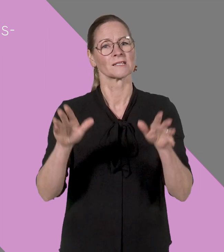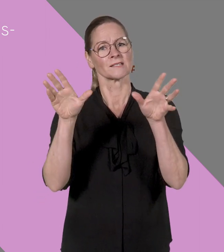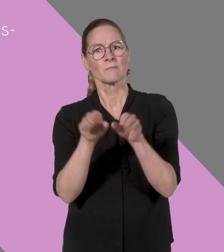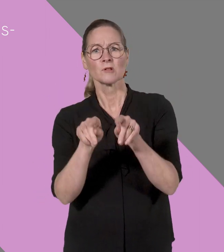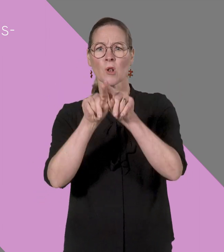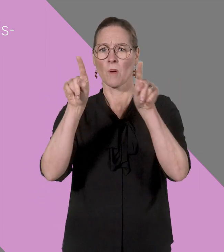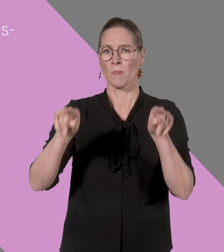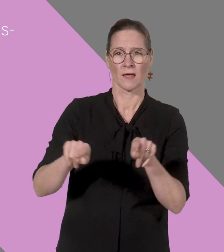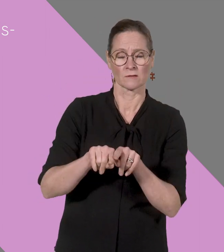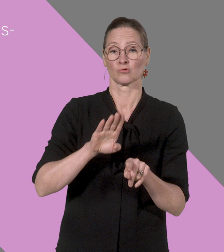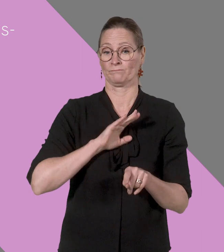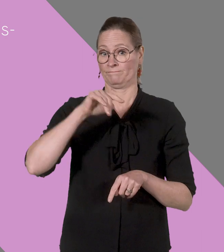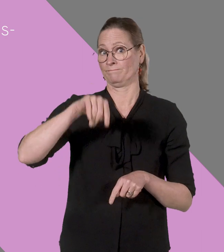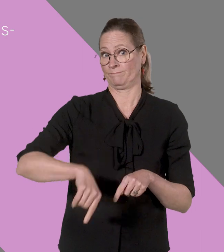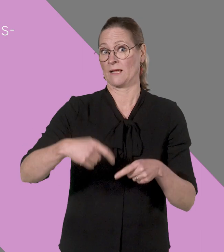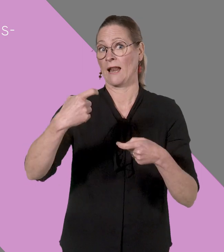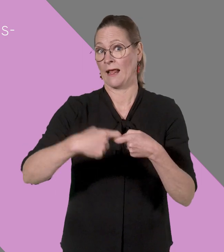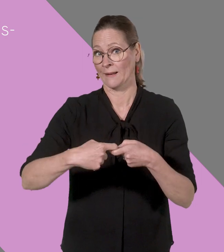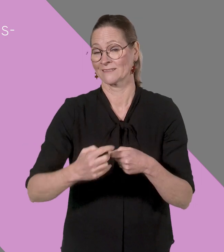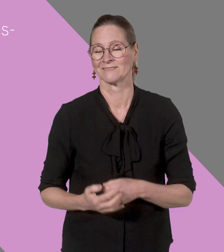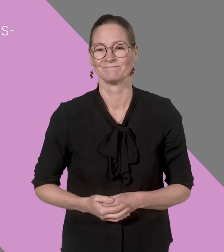Löydät raportointilomakkeen oheisen linkin takaa.